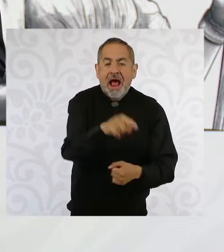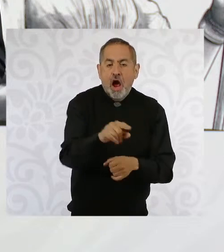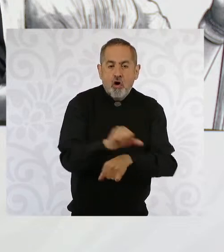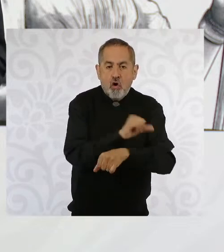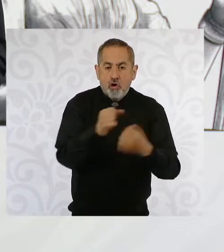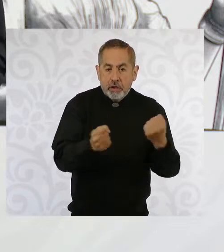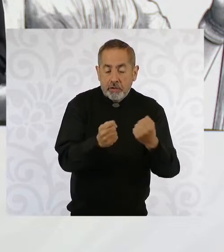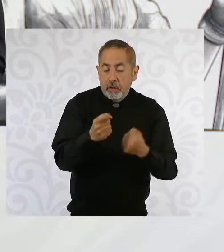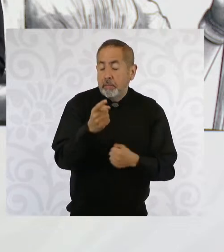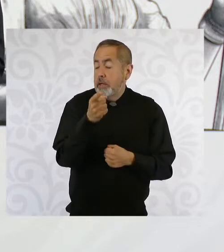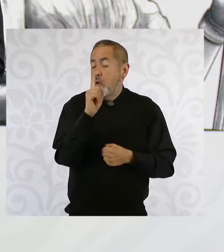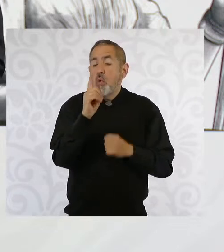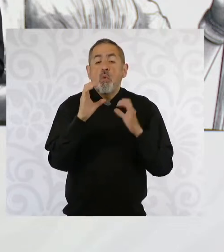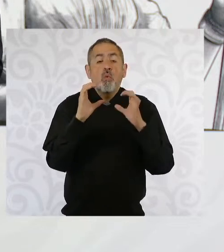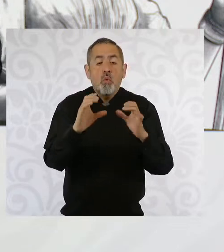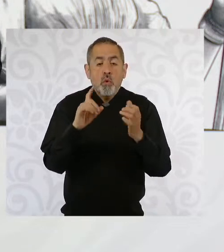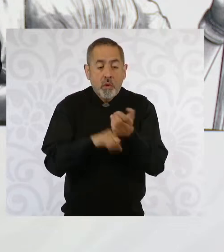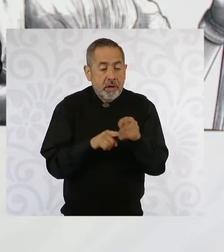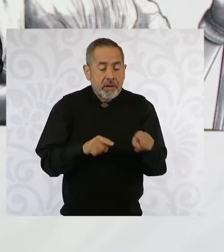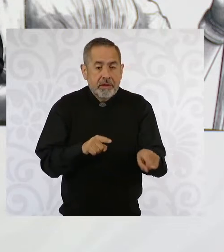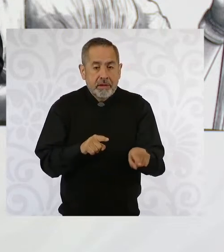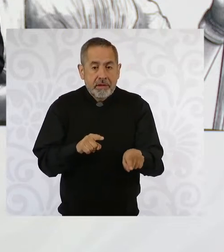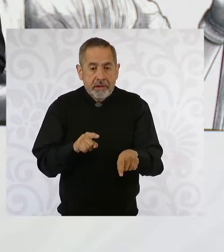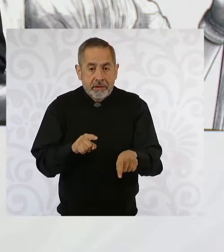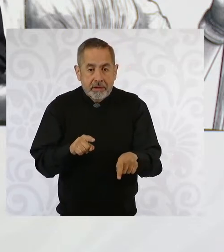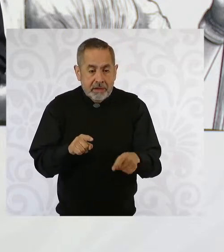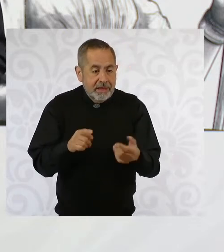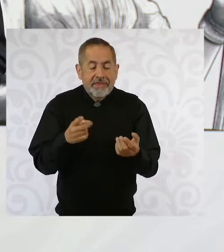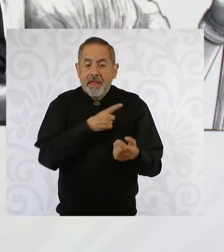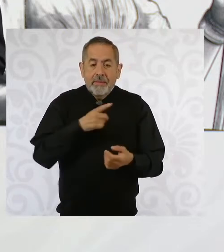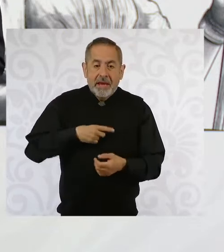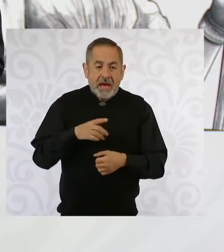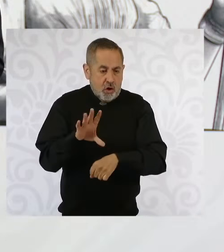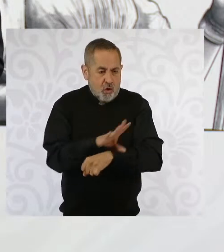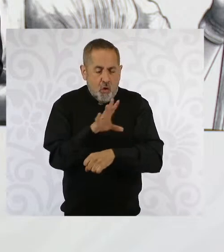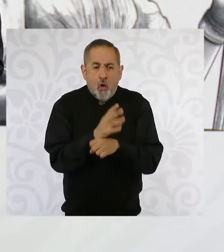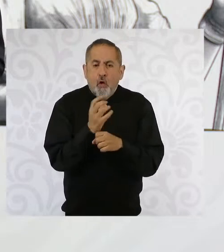de cuidar en un vehículo eléctrico es que tenga suficiente Rango Rango quiere decir que con una